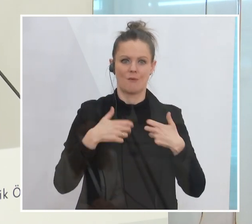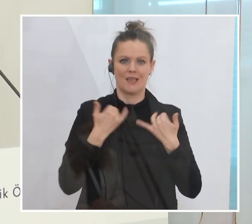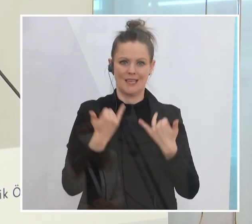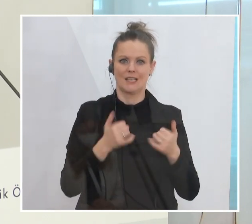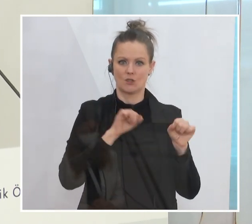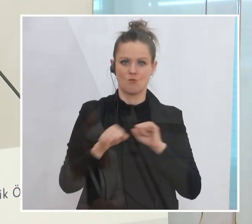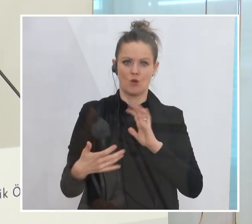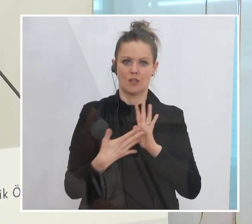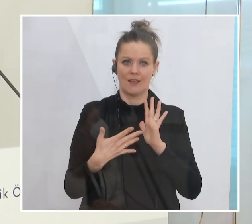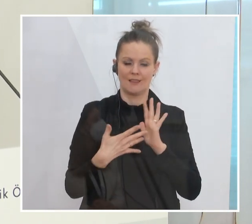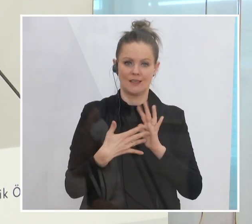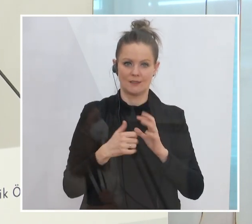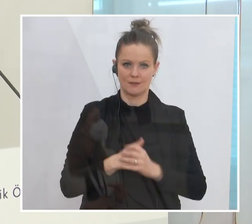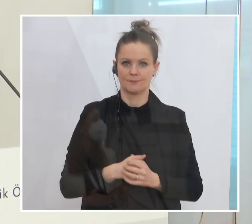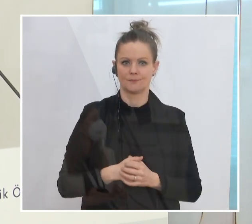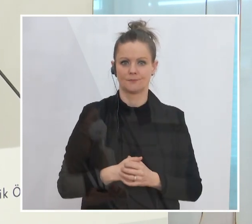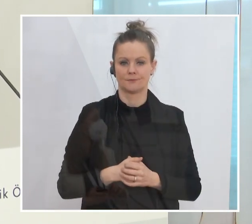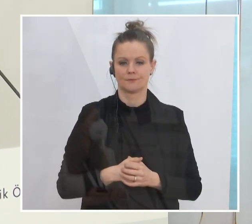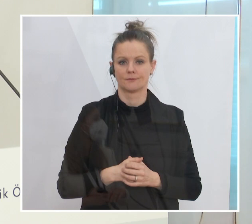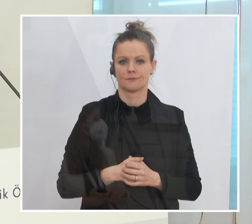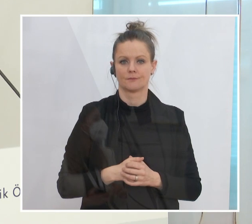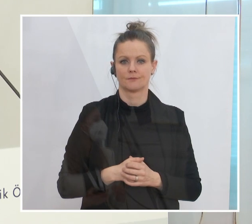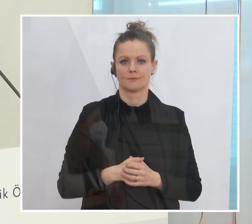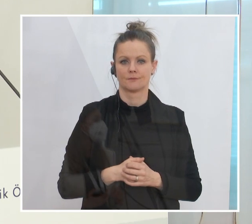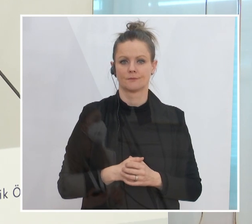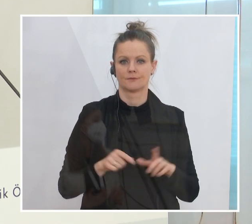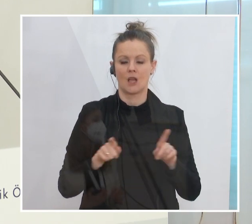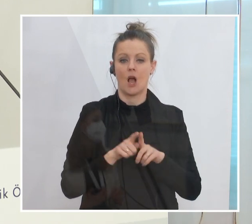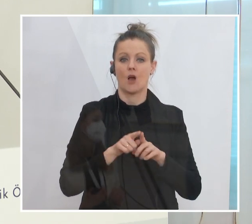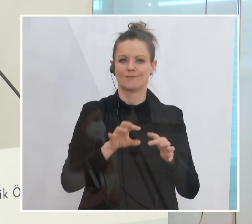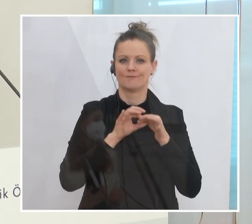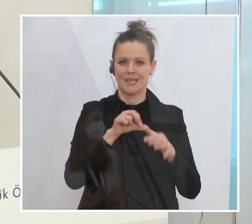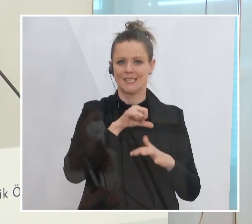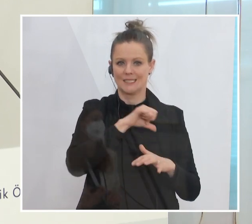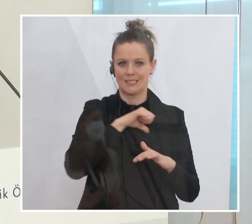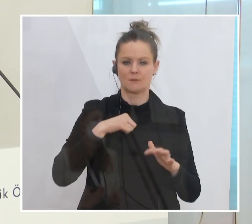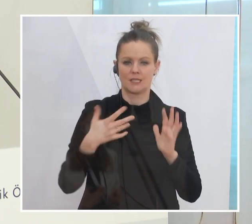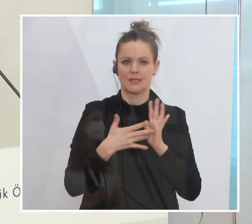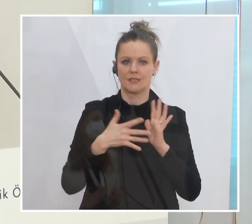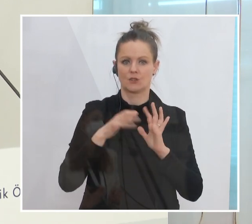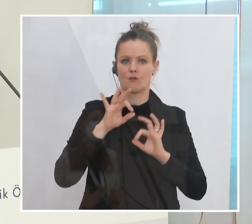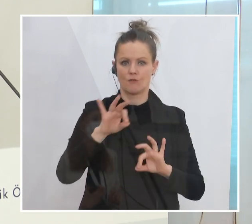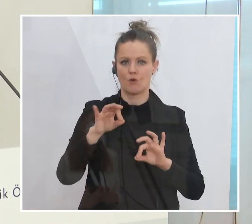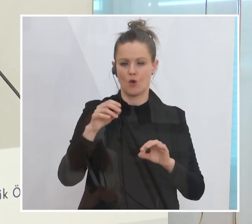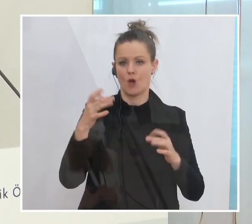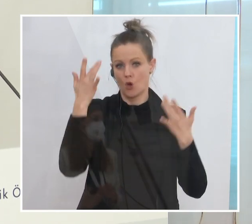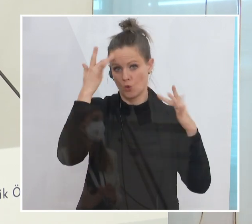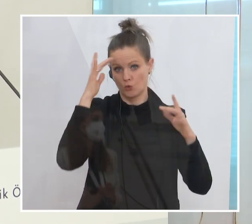werden kann auch mit den Selbsttests für die Kulturbetriebe. Also ich bin sehr positiv